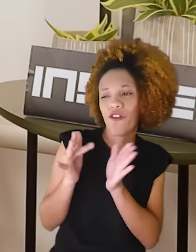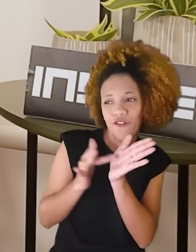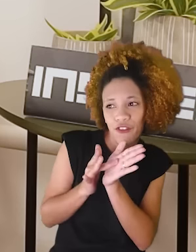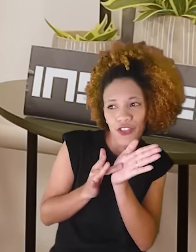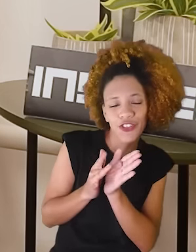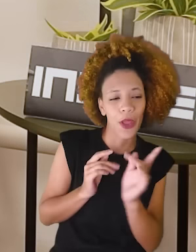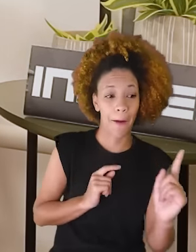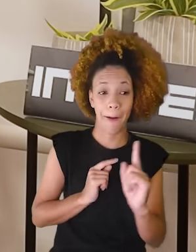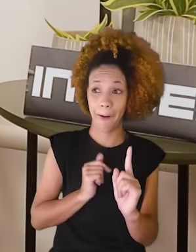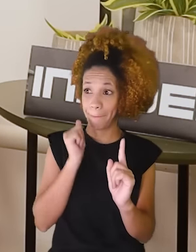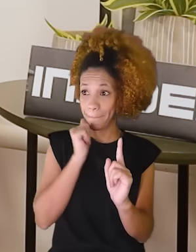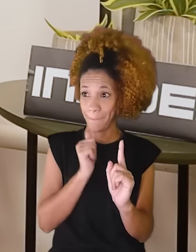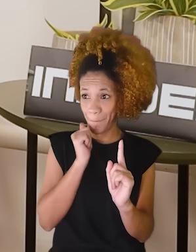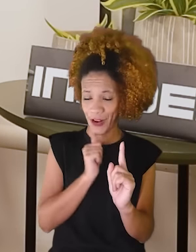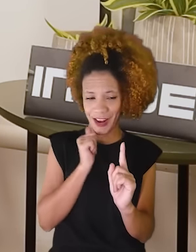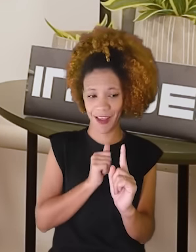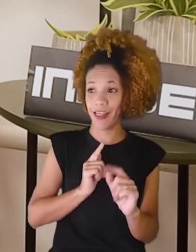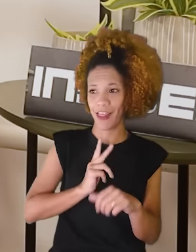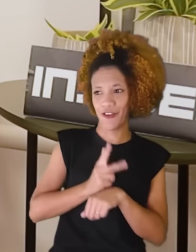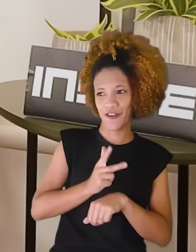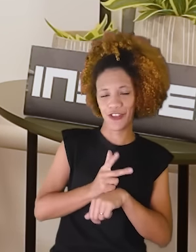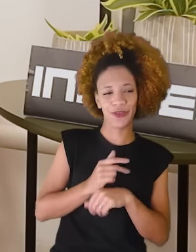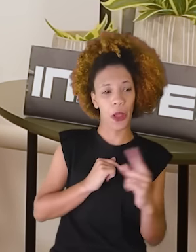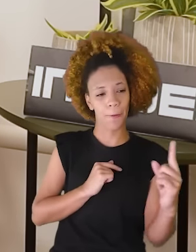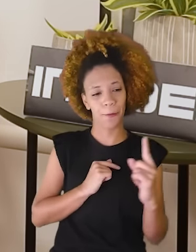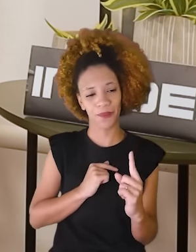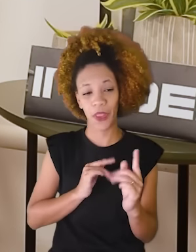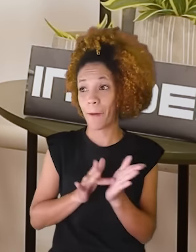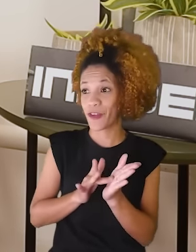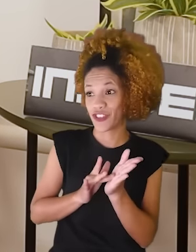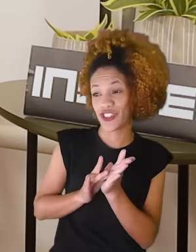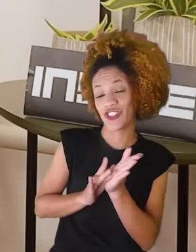uma traição eu levei uma mulher lá em casa tem um vídeo desse para fingir que era monte dele aí ele